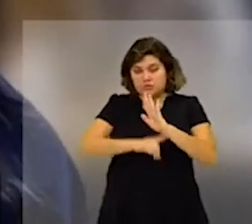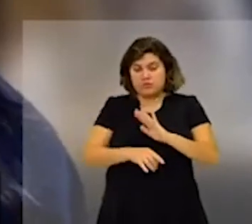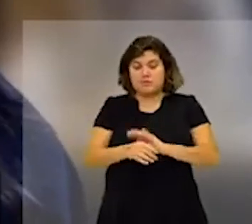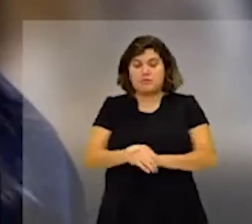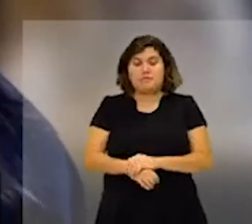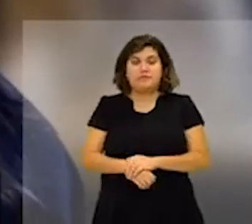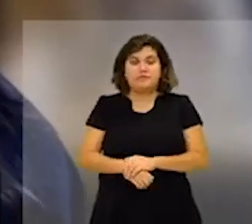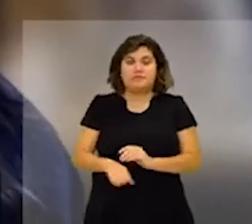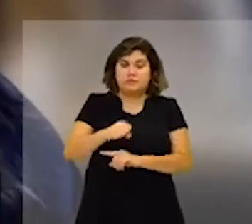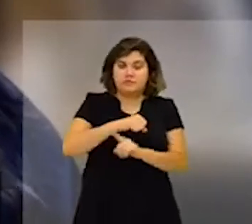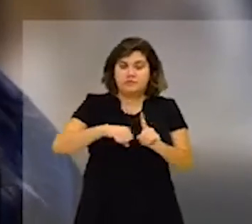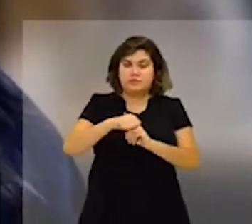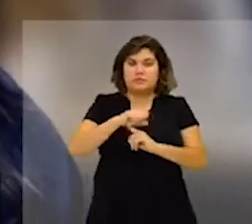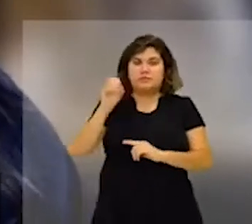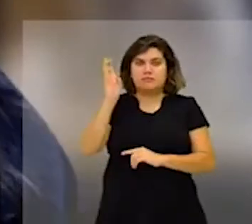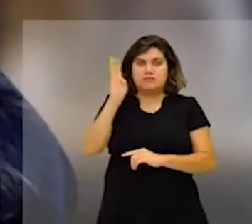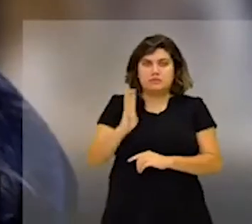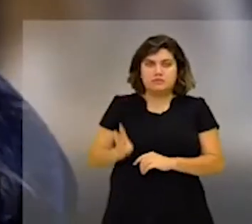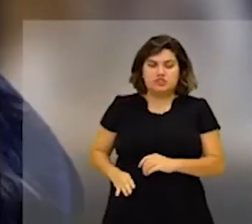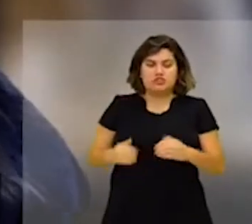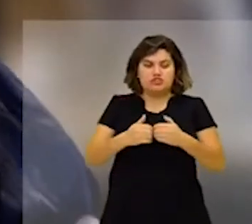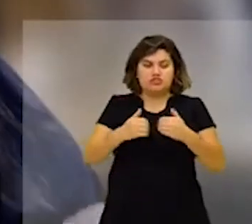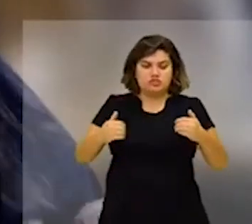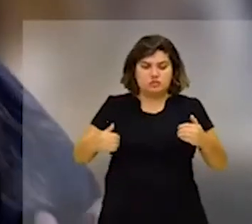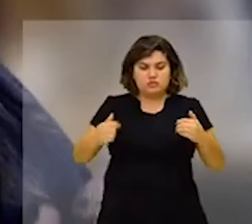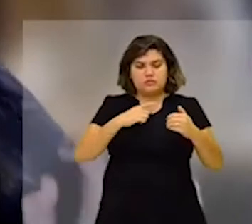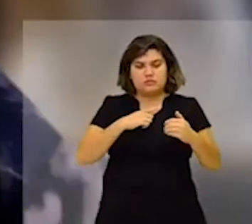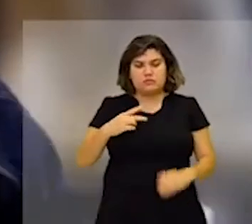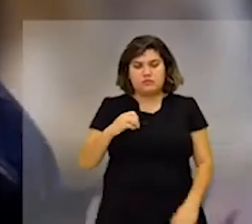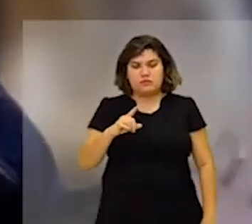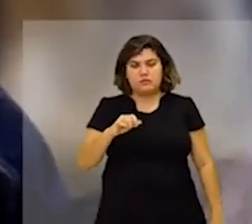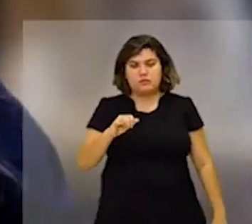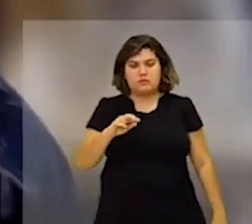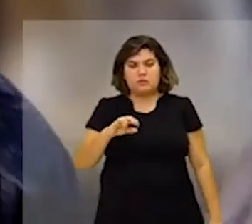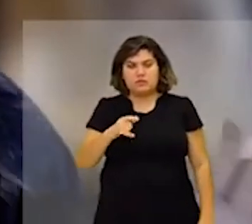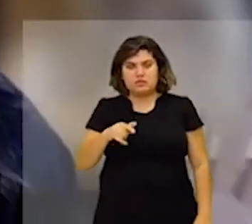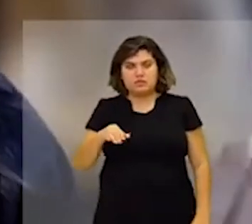rachada de cima a baixo por essa polarização entre a carência eo privilégio que faz com